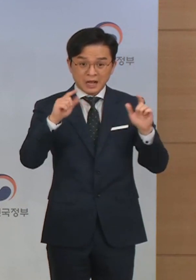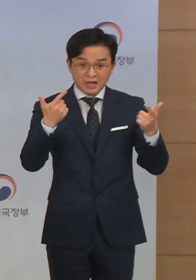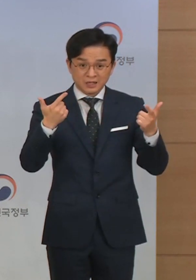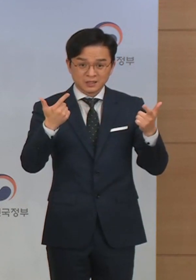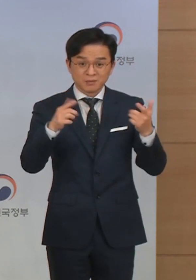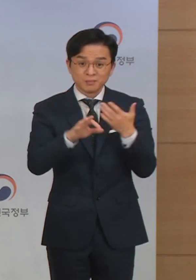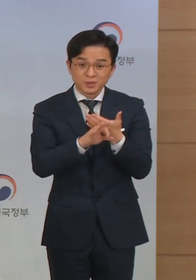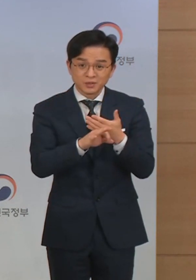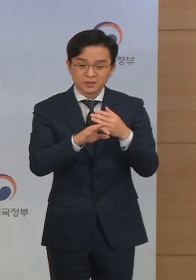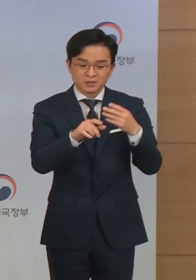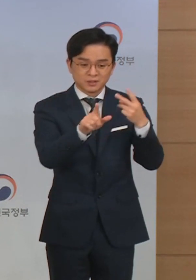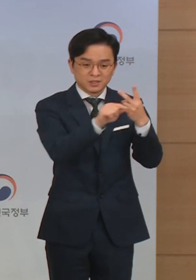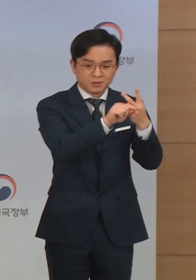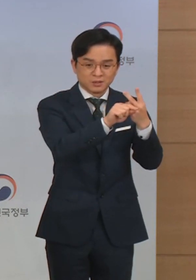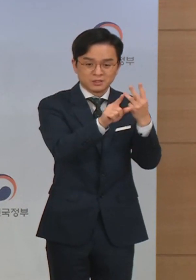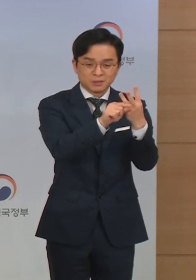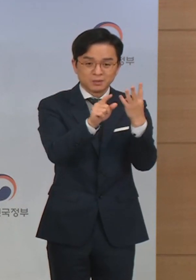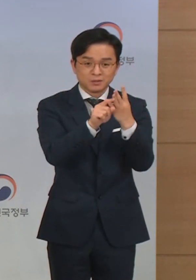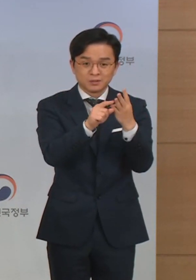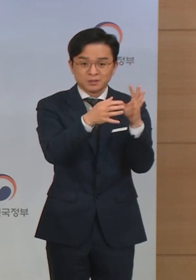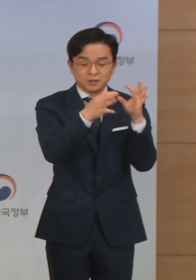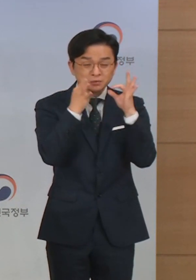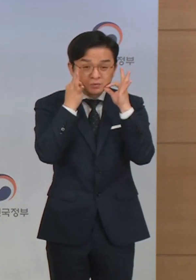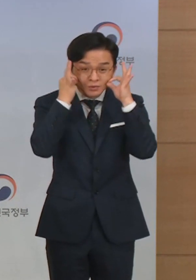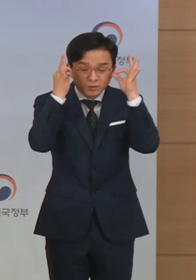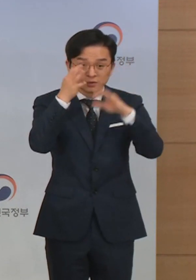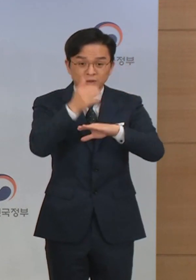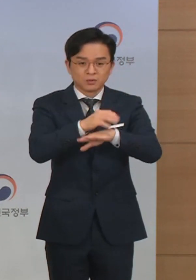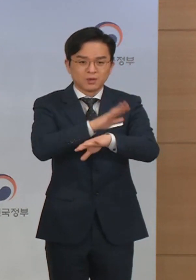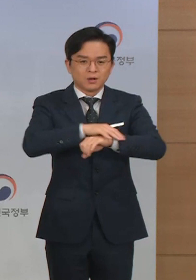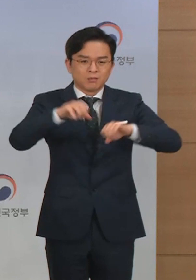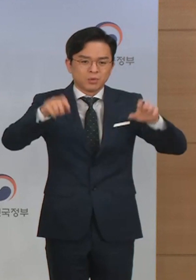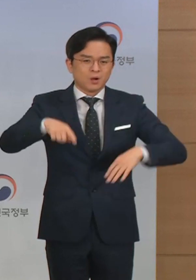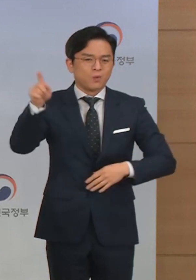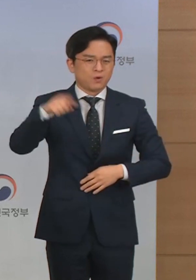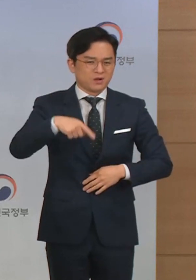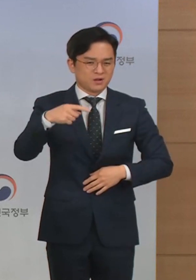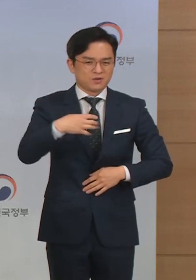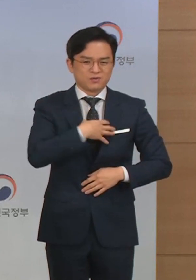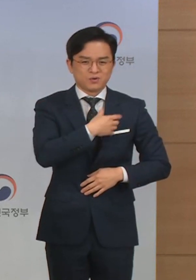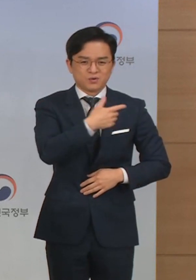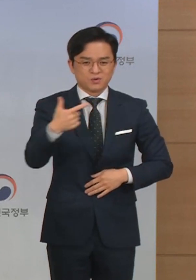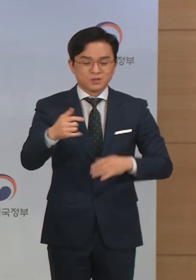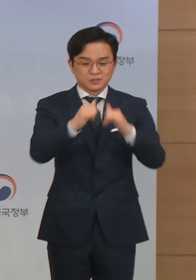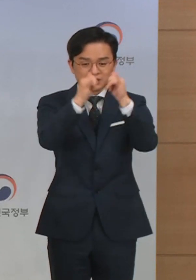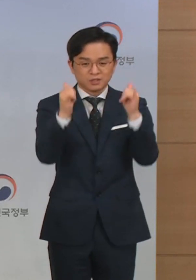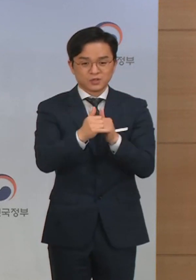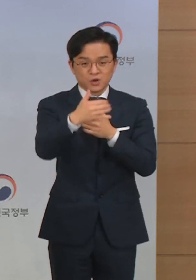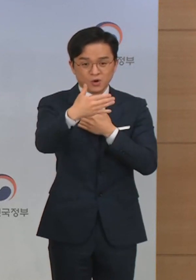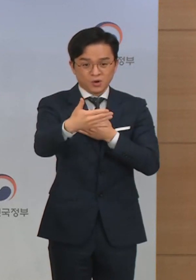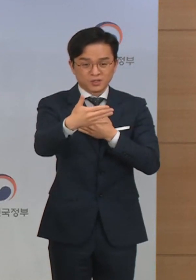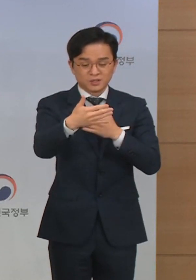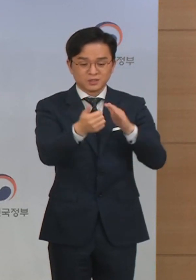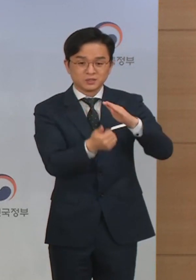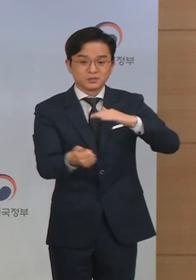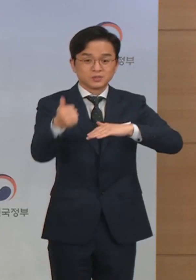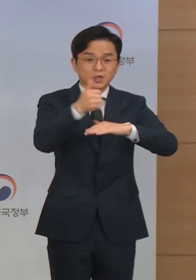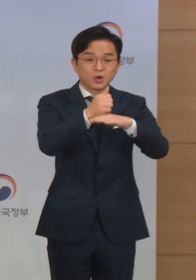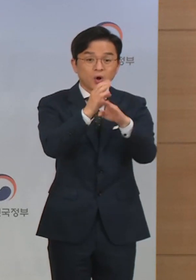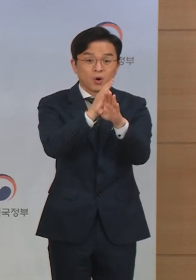국민들의 노력들이 숲으로 들어갈 수도 있습니다 사회적 그리 2개 성과는 혼자만의 노력으로는 결코 달성할 수 없으며